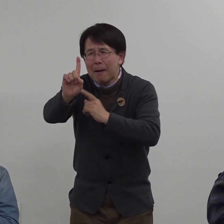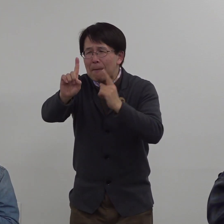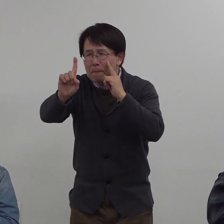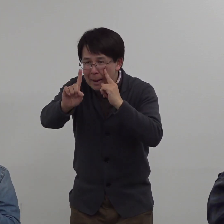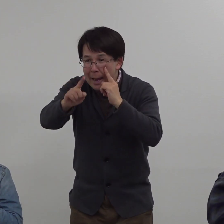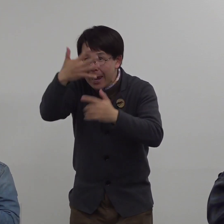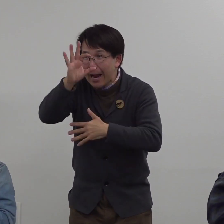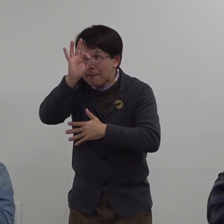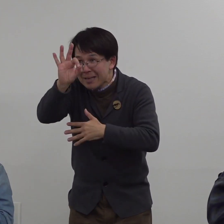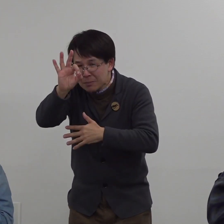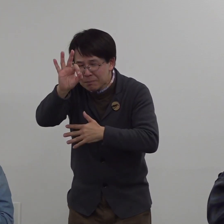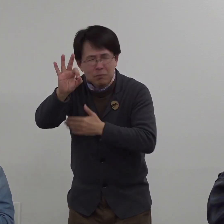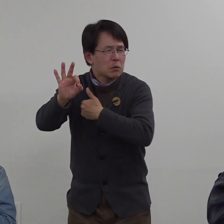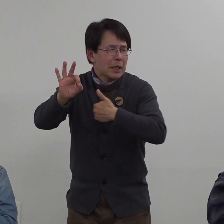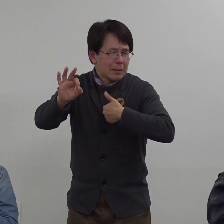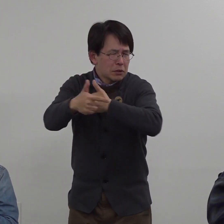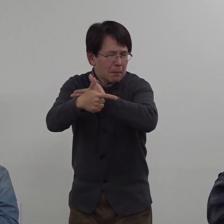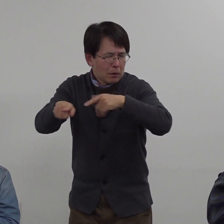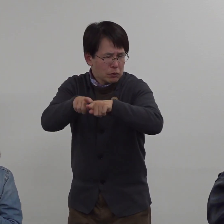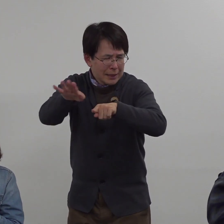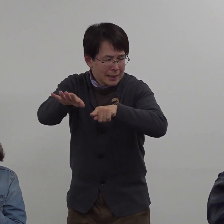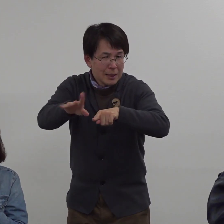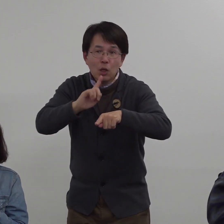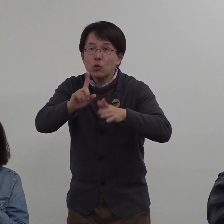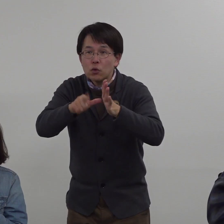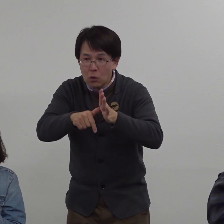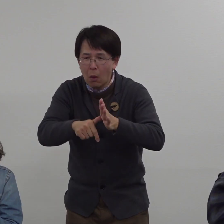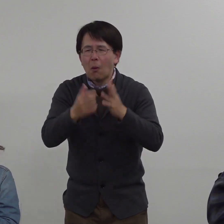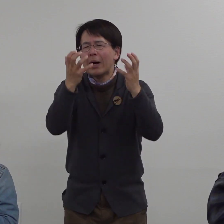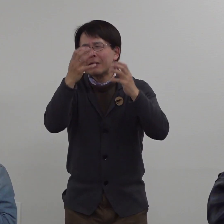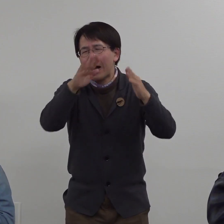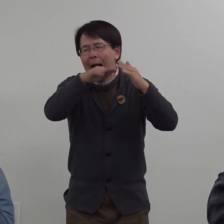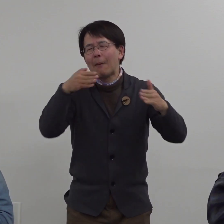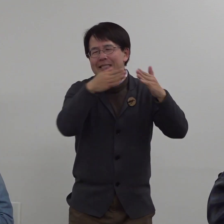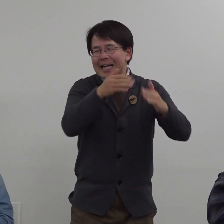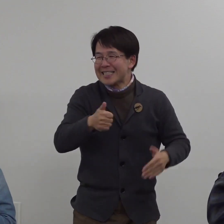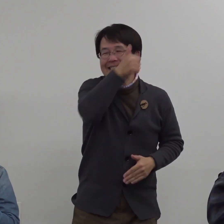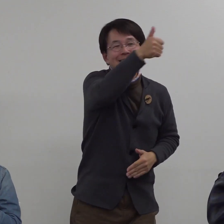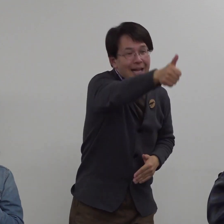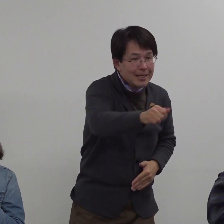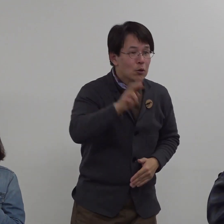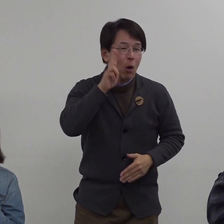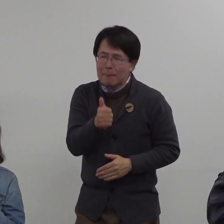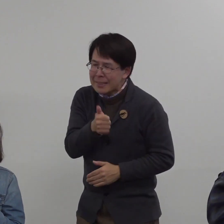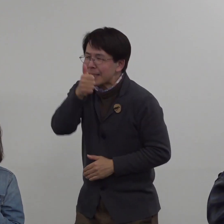それをたどって川崎まで行ったり横浜の方まで行ったりっていうふうにしています